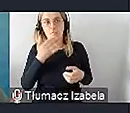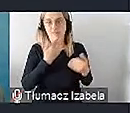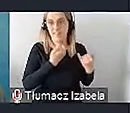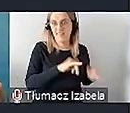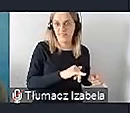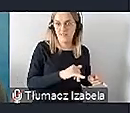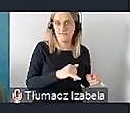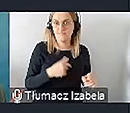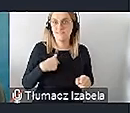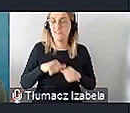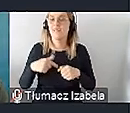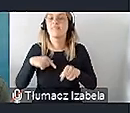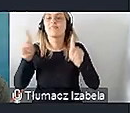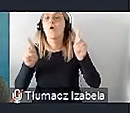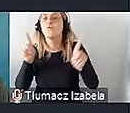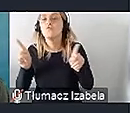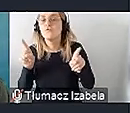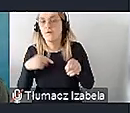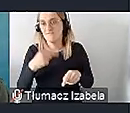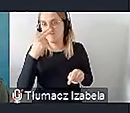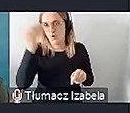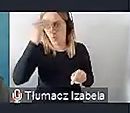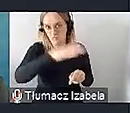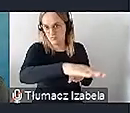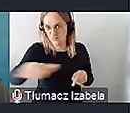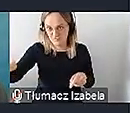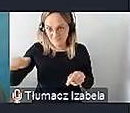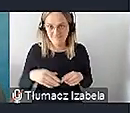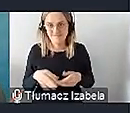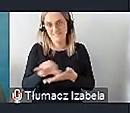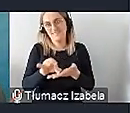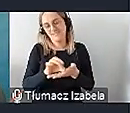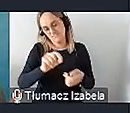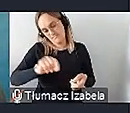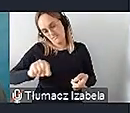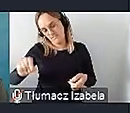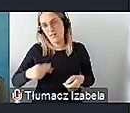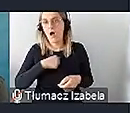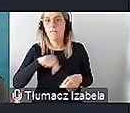Np. jak jesteśmy nauczycielem i widzimy uczniów w szkole, którzy rysują sobie szlaczki, jak my coś mówimy,